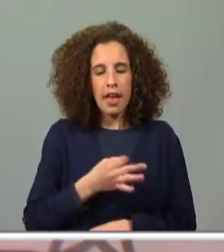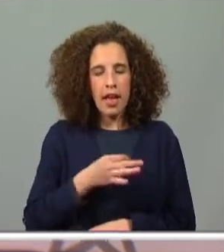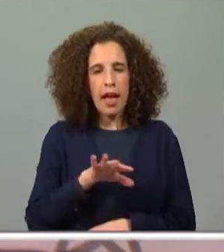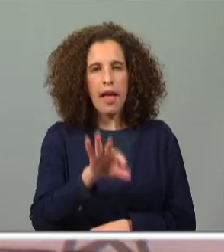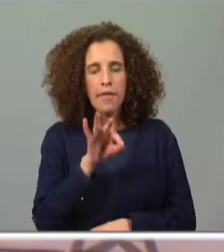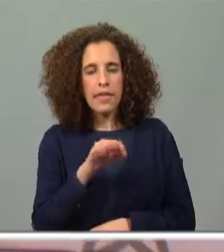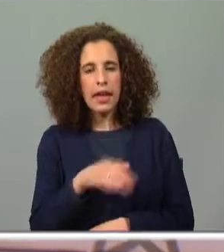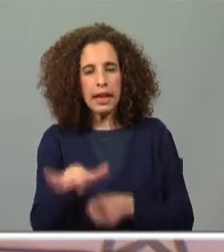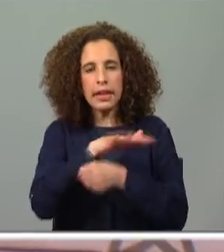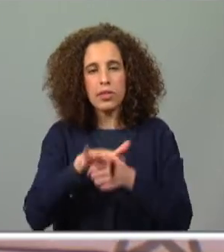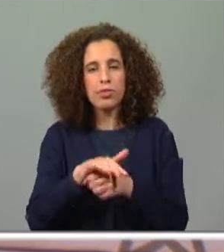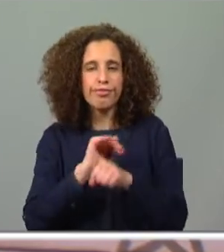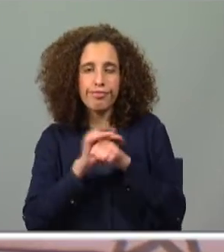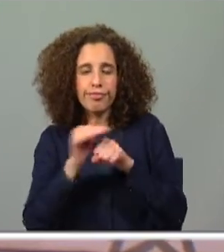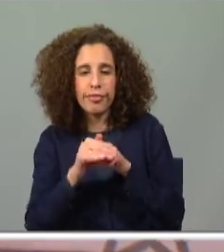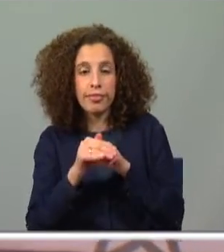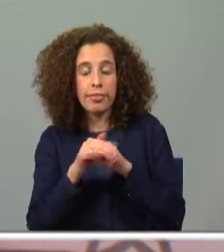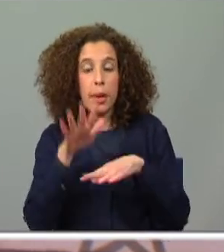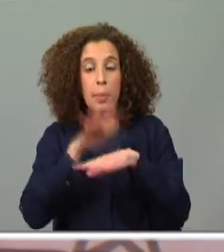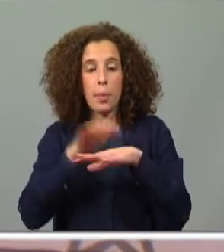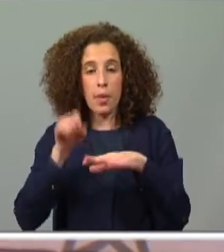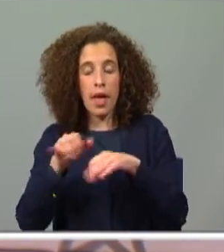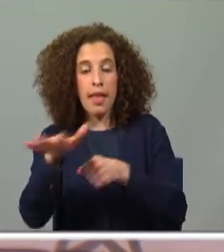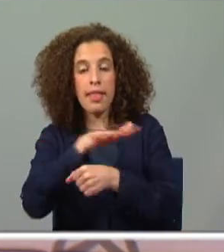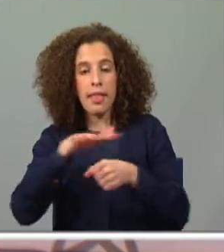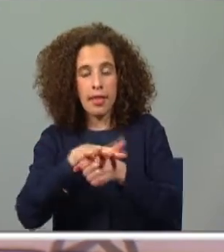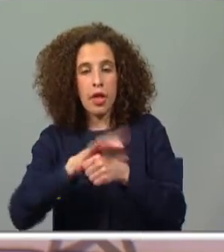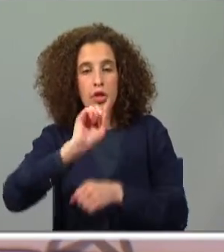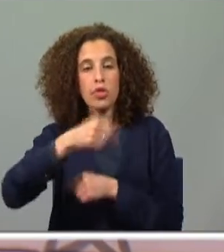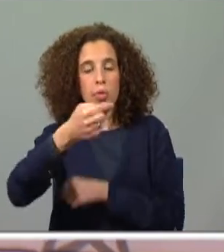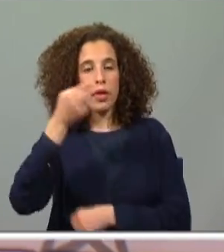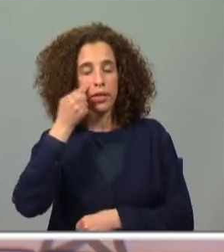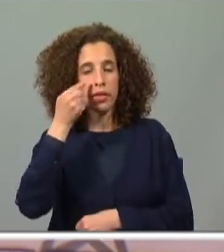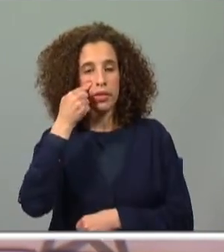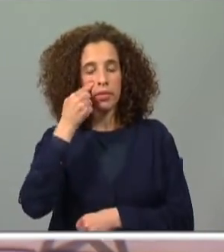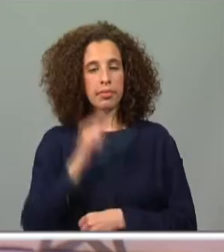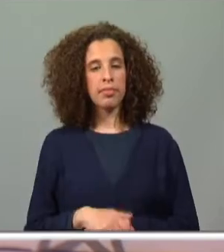situação será delicada e perante a situação depois de conhecer ela não tem 情況將是微妙的，並鑑於見面後的情況她沒有